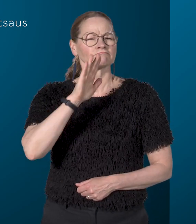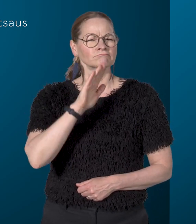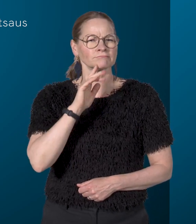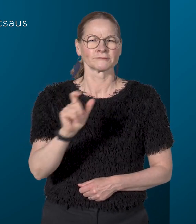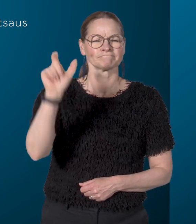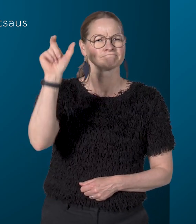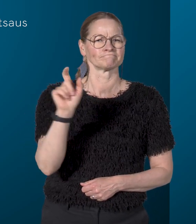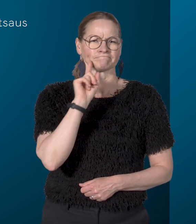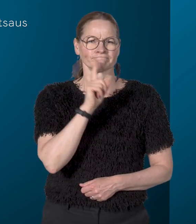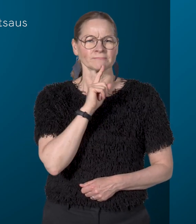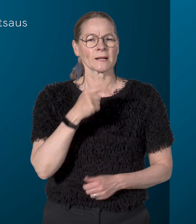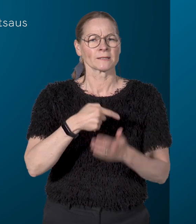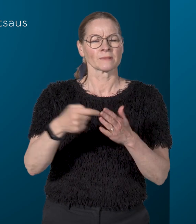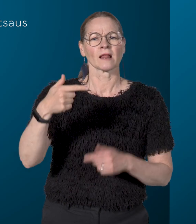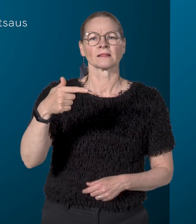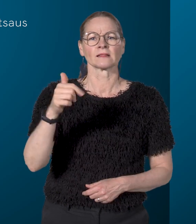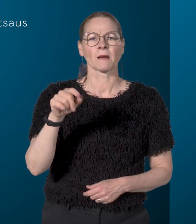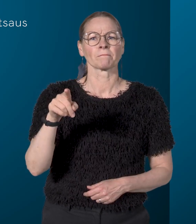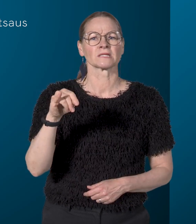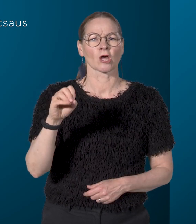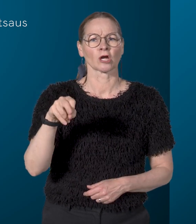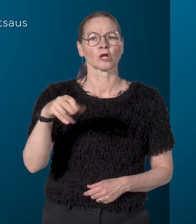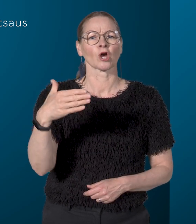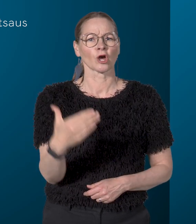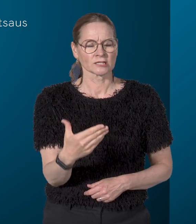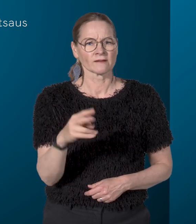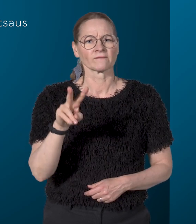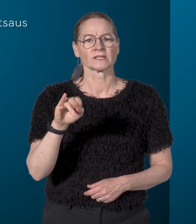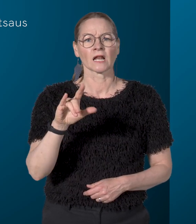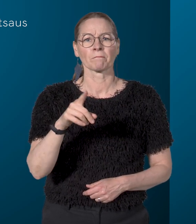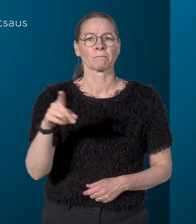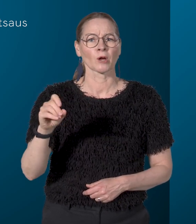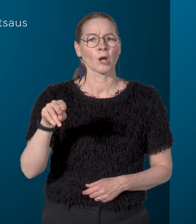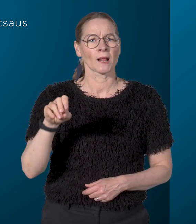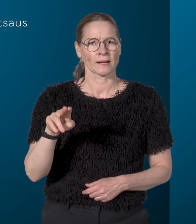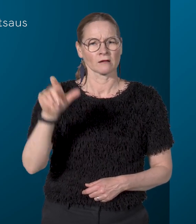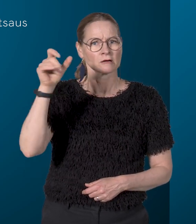kertoo kuurosta Tapio ”Roy” Vilpposesta, -